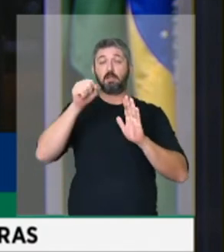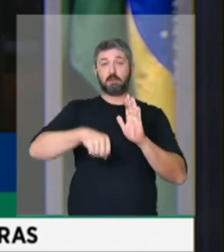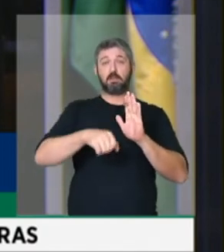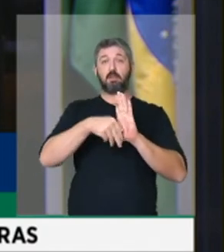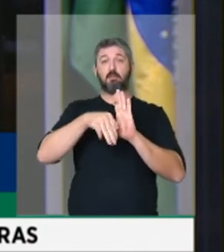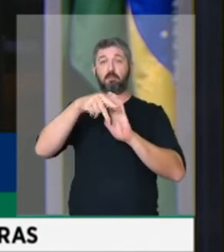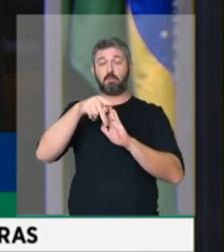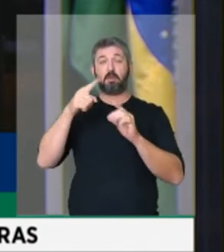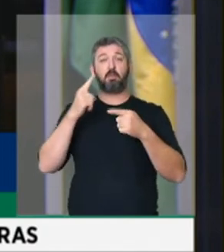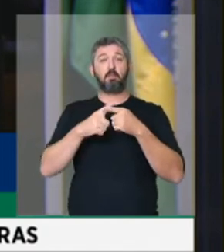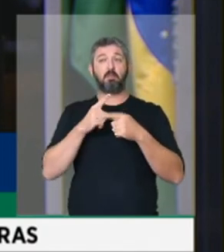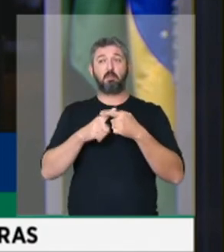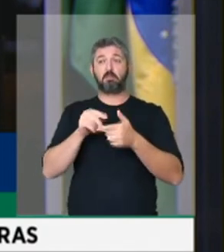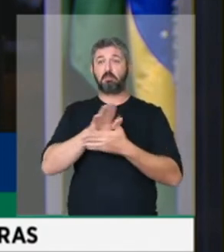MATÉRIA EM APREÇO NENHUMA DAS RESTRIÇÕES CONTIDAS